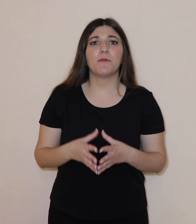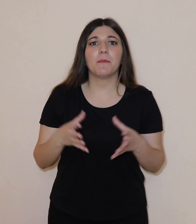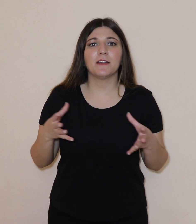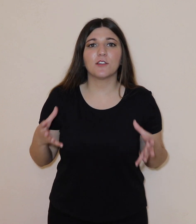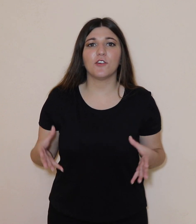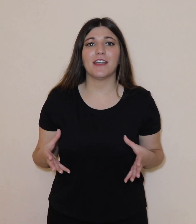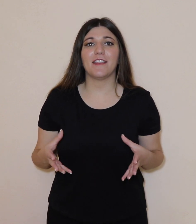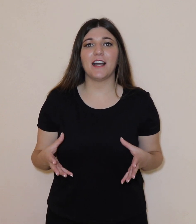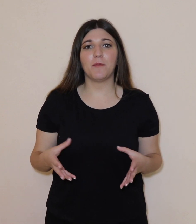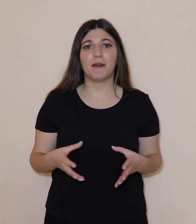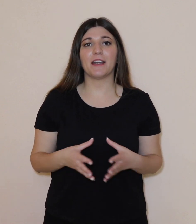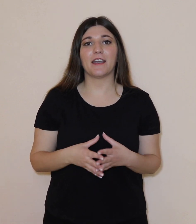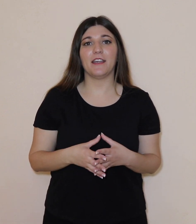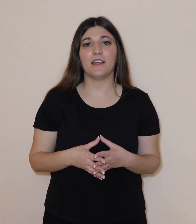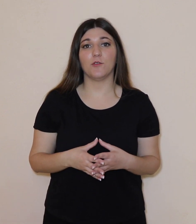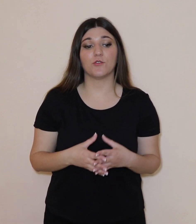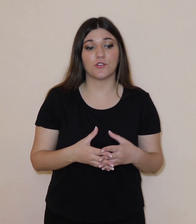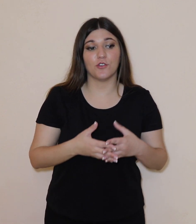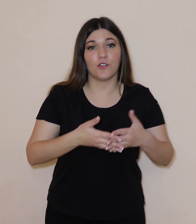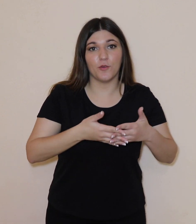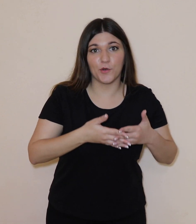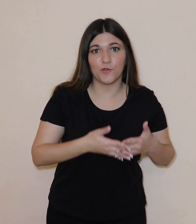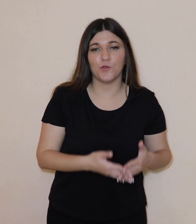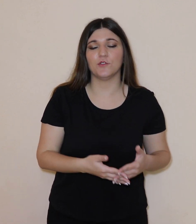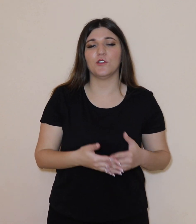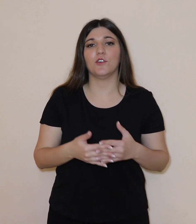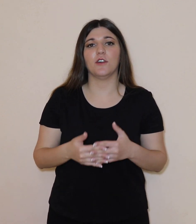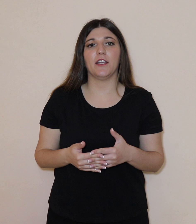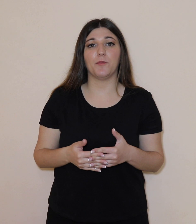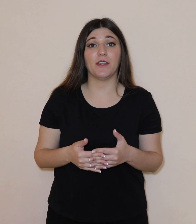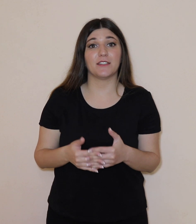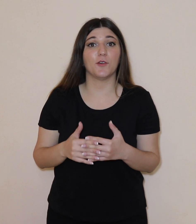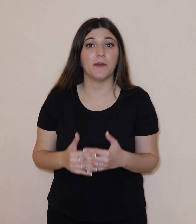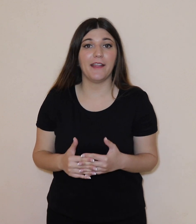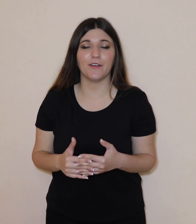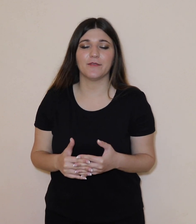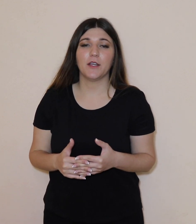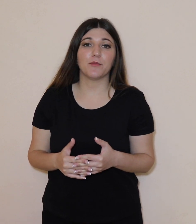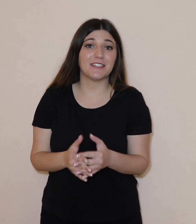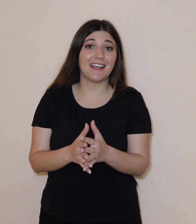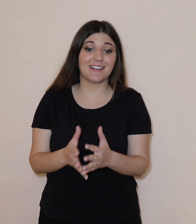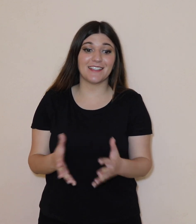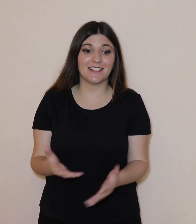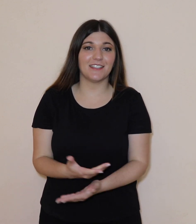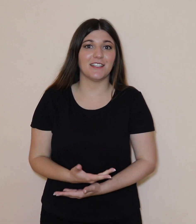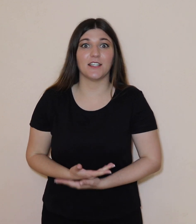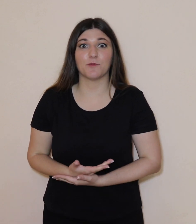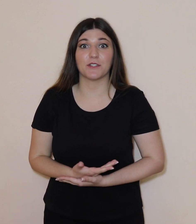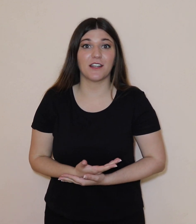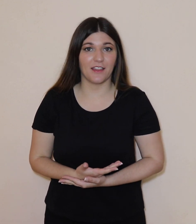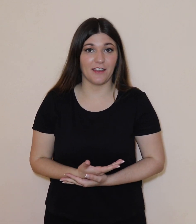momento ideal para que un sordo profundo pueda ser operado? Pues ya casi casi desde después de nacer,